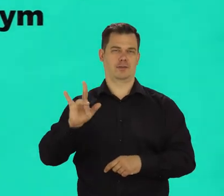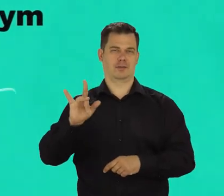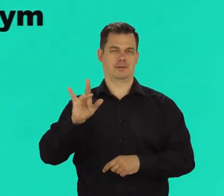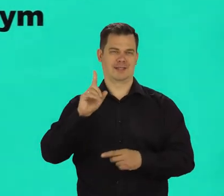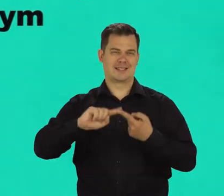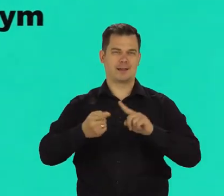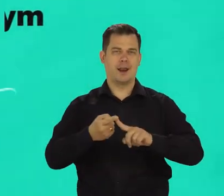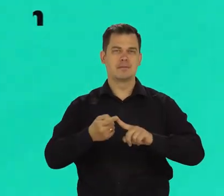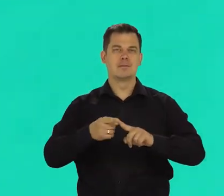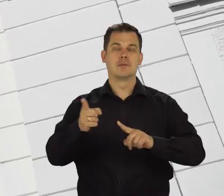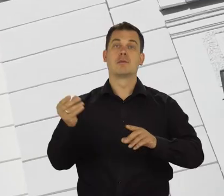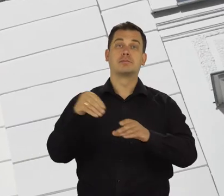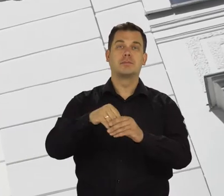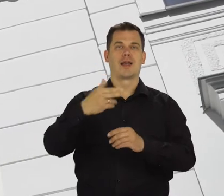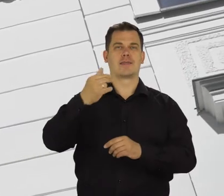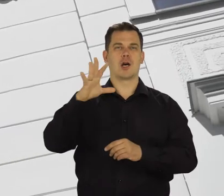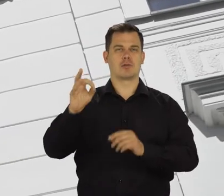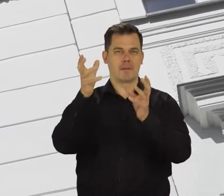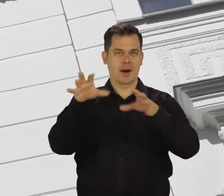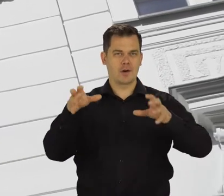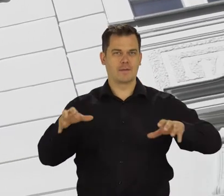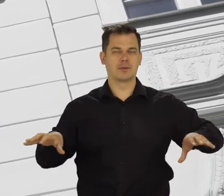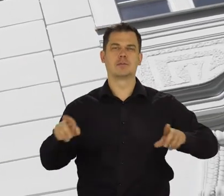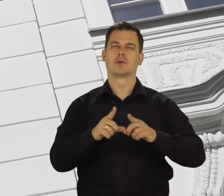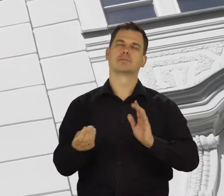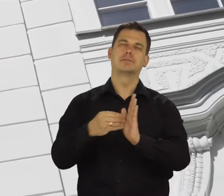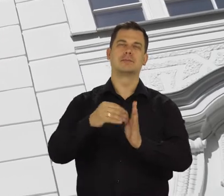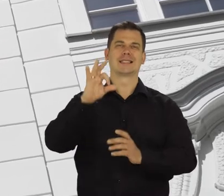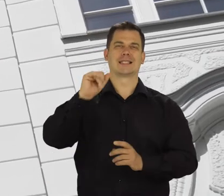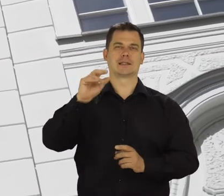z elementami neobarokowymi i dominantą secesji.